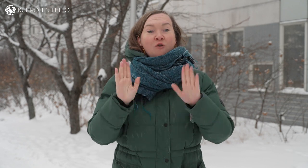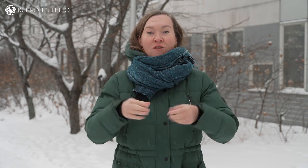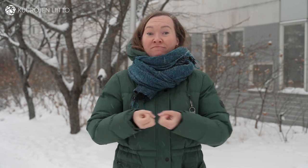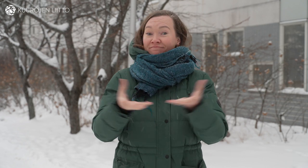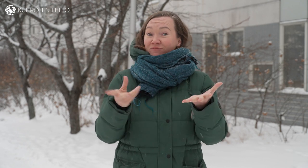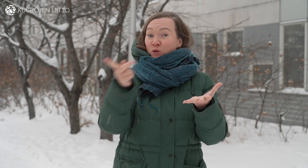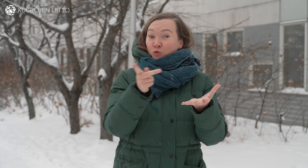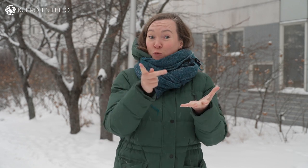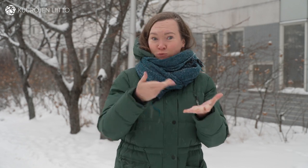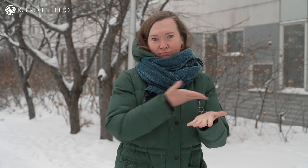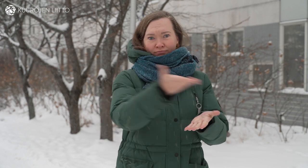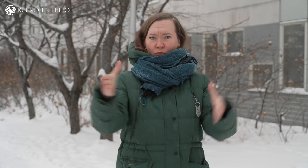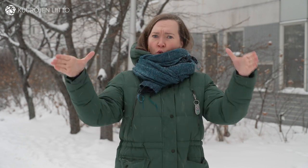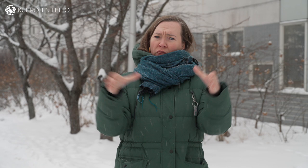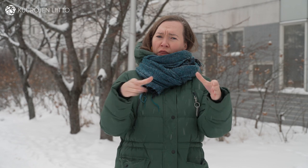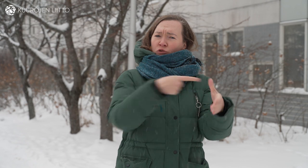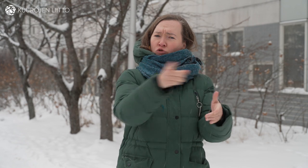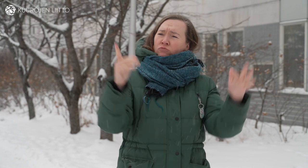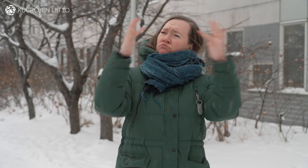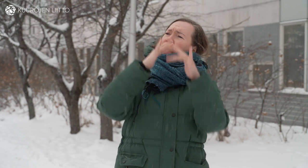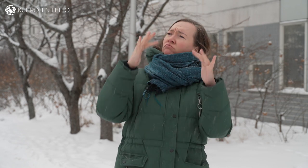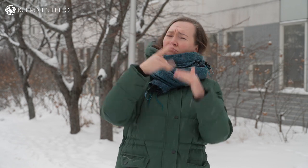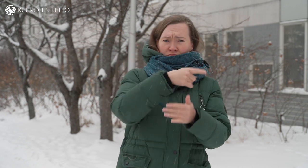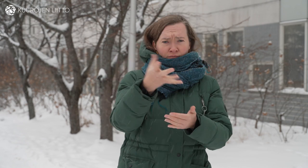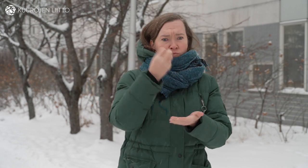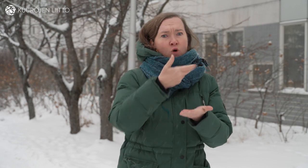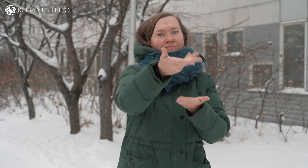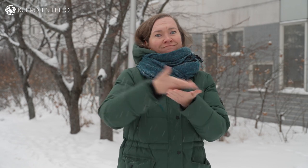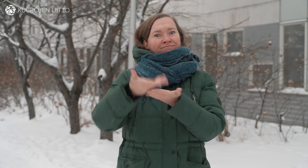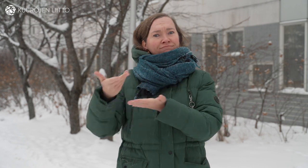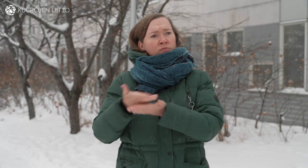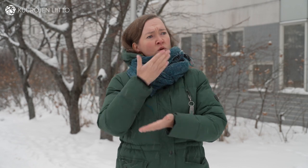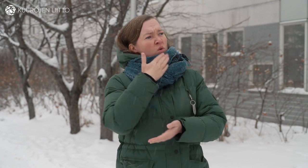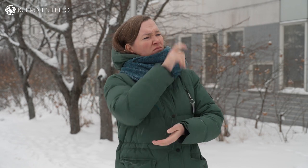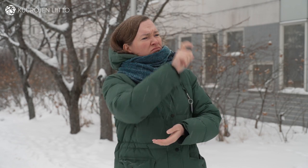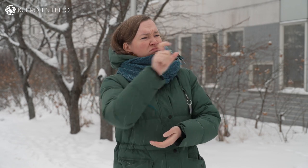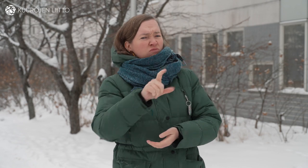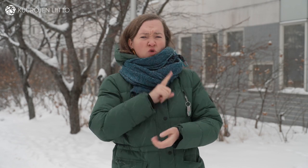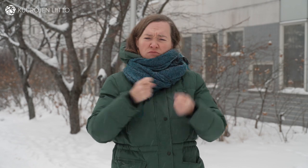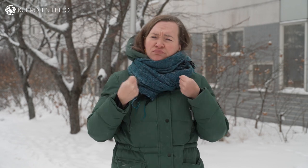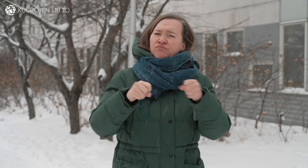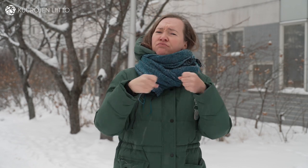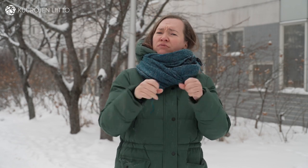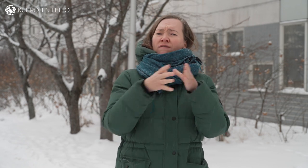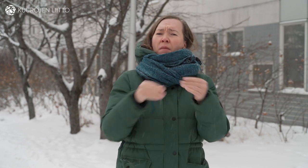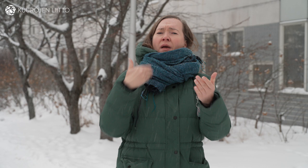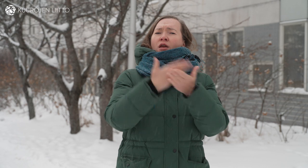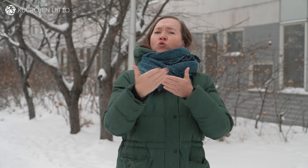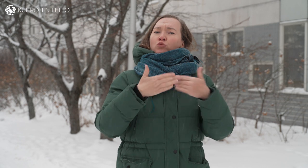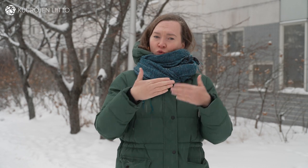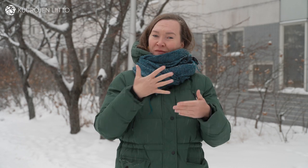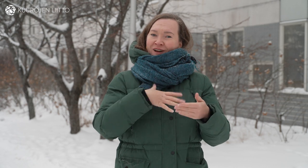Yhteisöltä kysyttiin nimiehdotuksia sopivista vapaaehtoistyötä tekevistä -